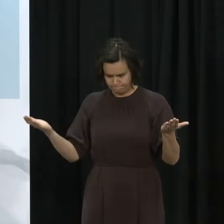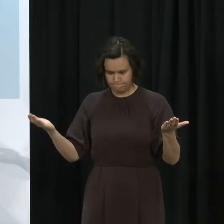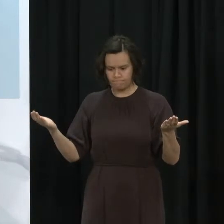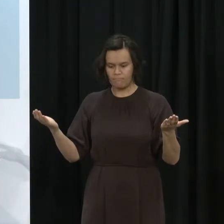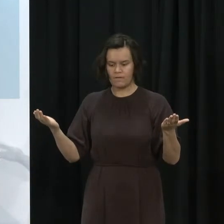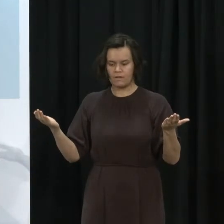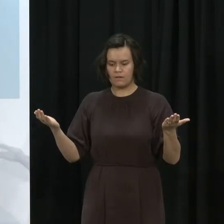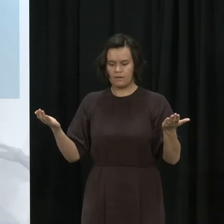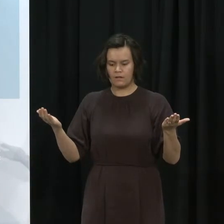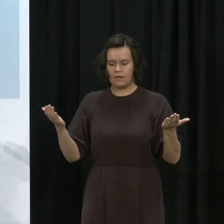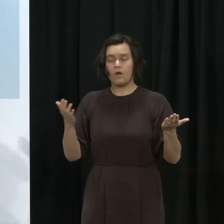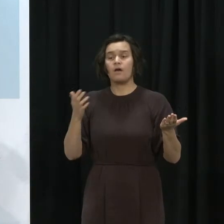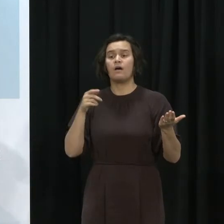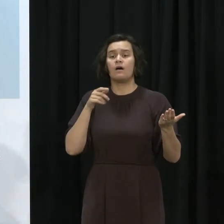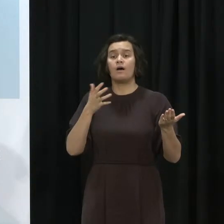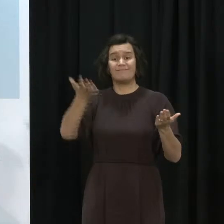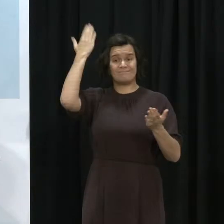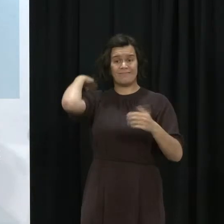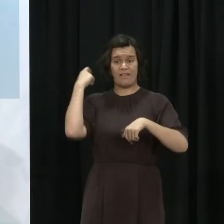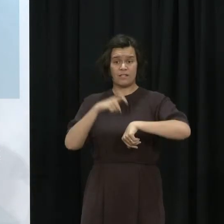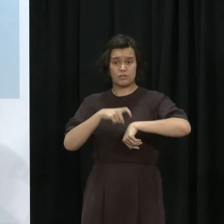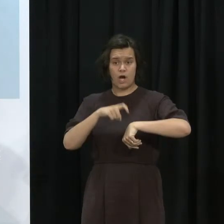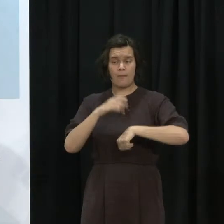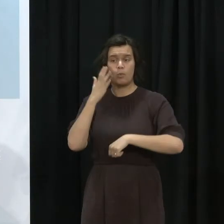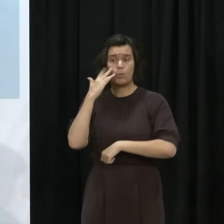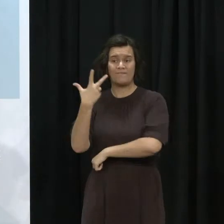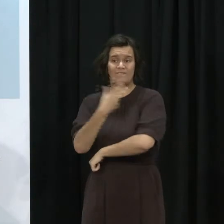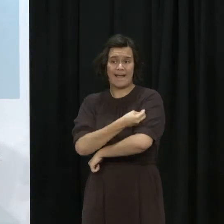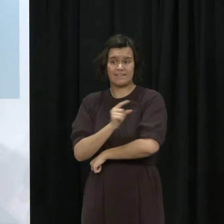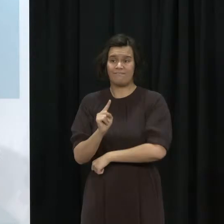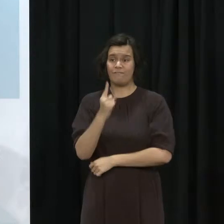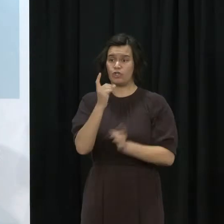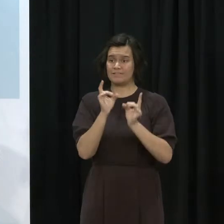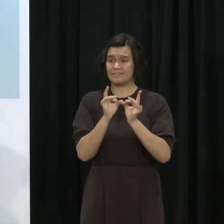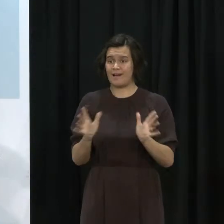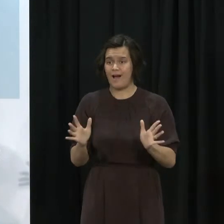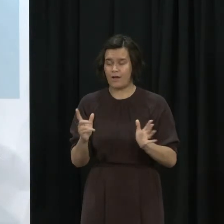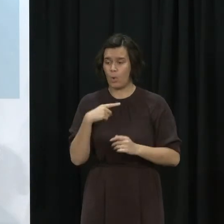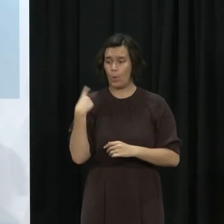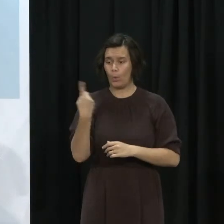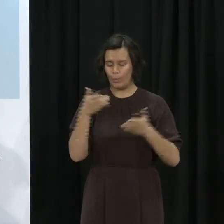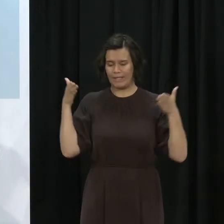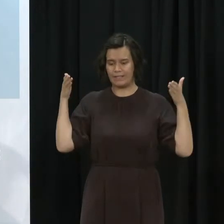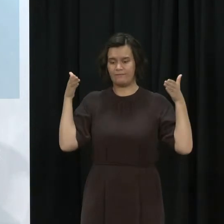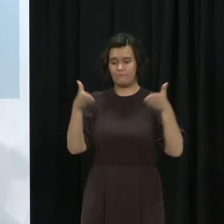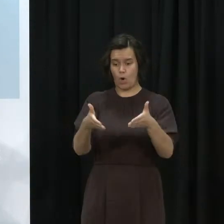Ka rite ki taku korero i mua, ka whiwhi tatou i te whnuitanga o nga tohutohu. I